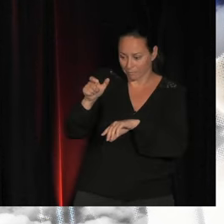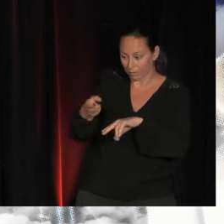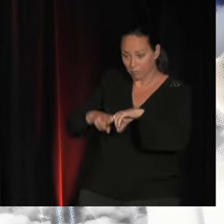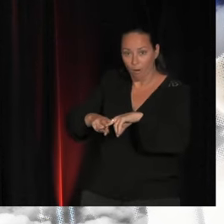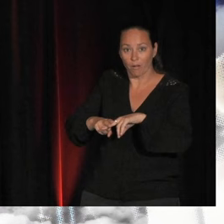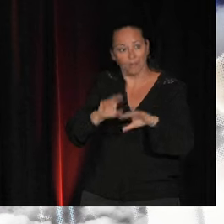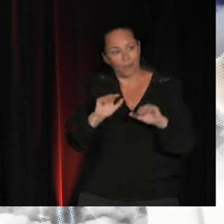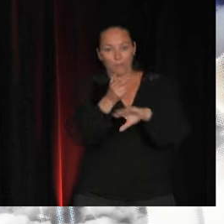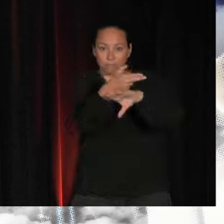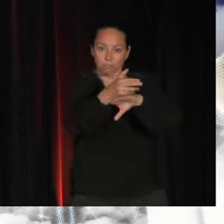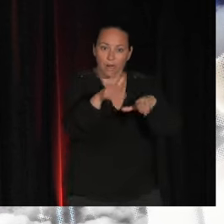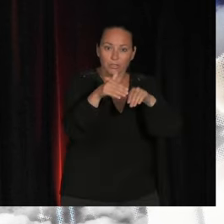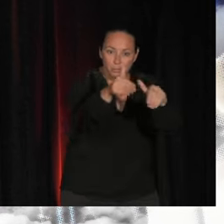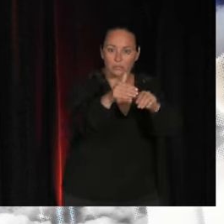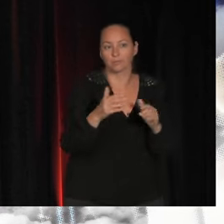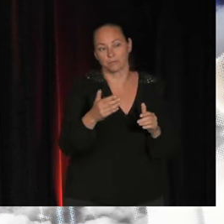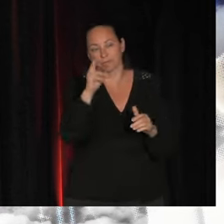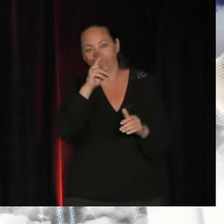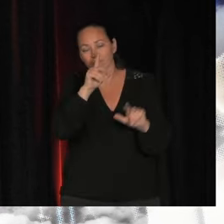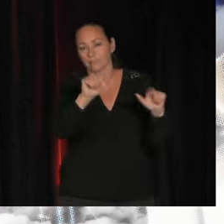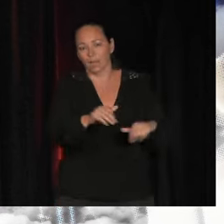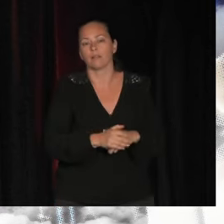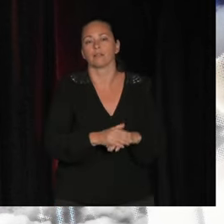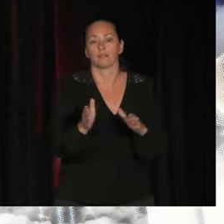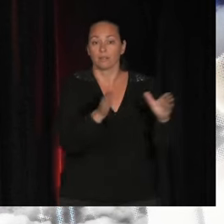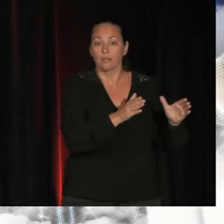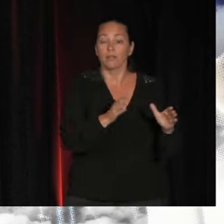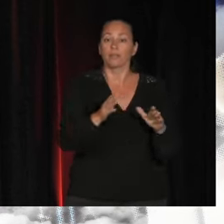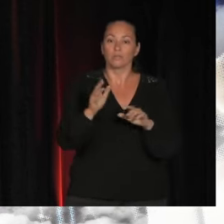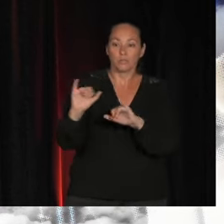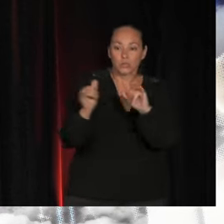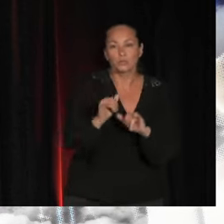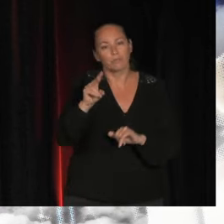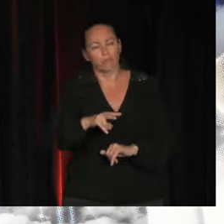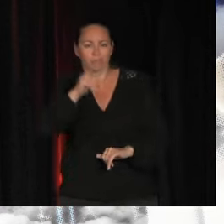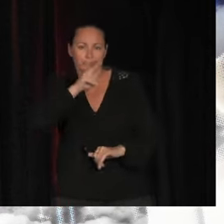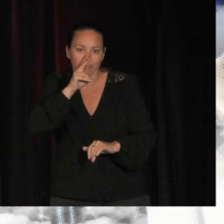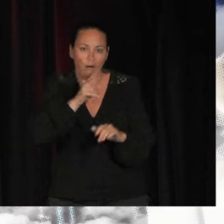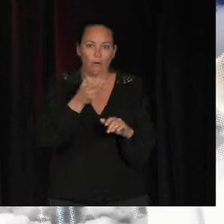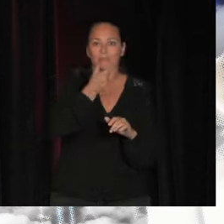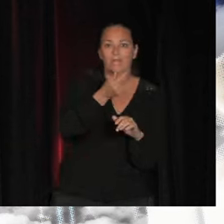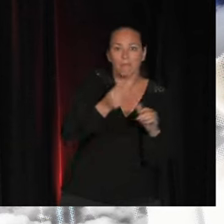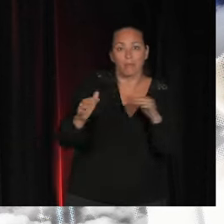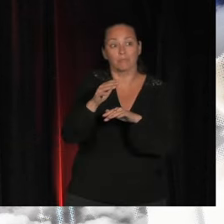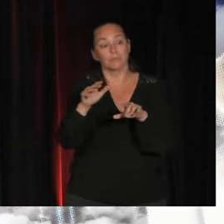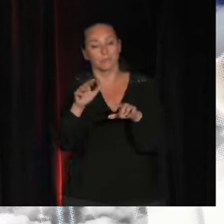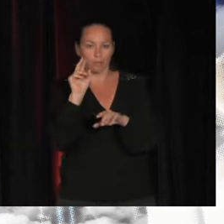Et encore une fois, ça va aussi dans ce sens que le jeu devait être fun à jouer, mais il devait aussi être fun à regarder, à partager.